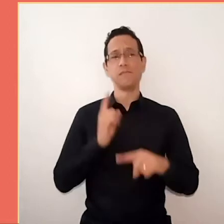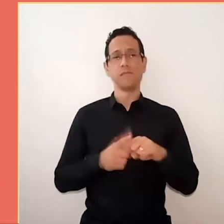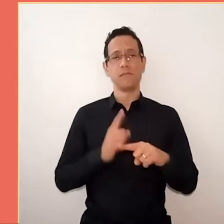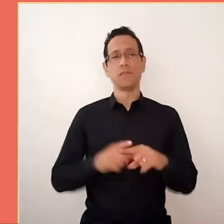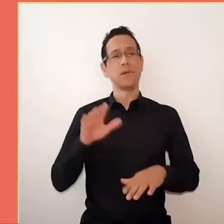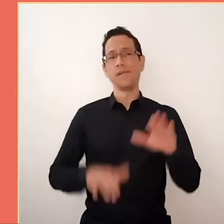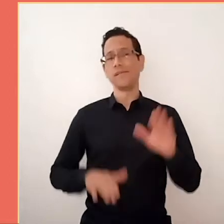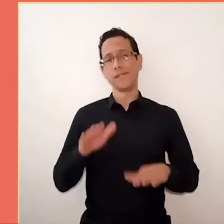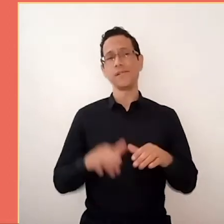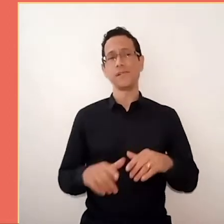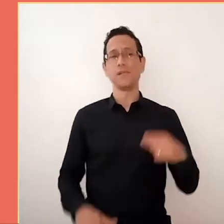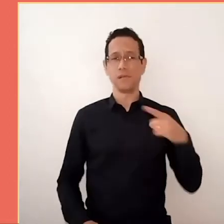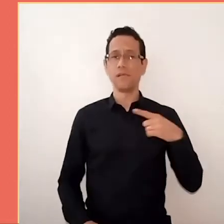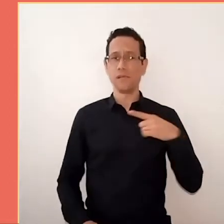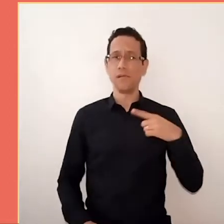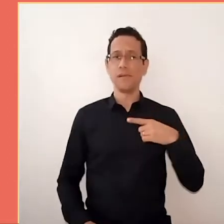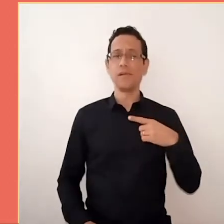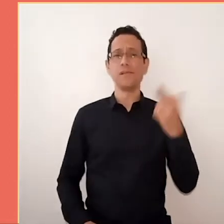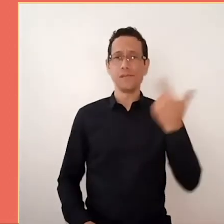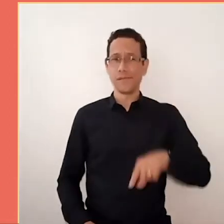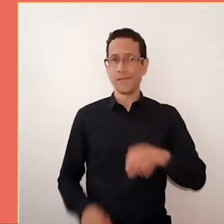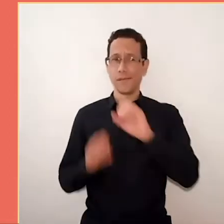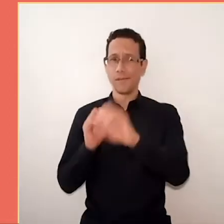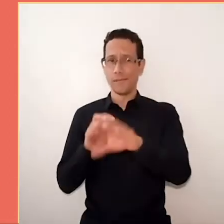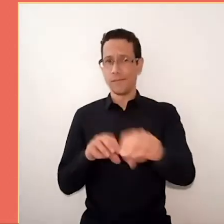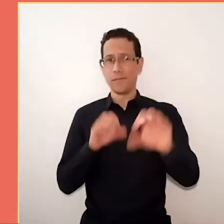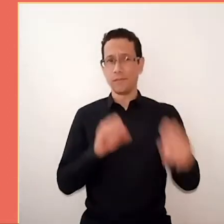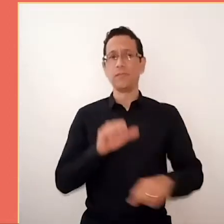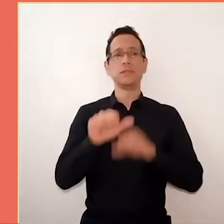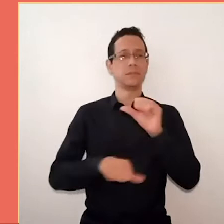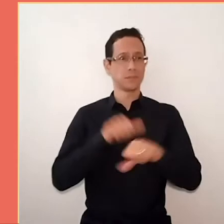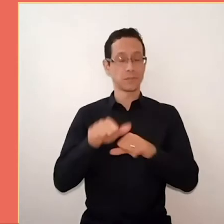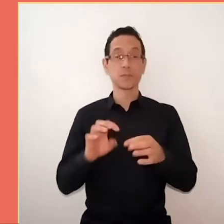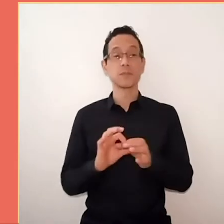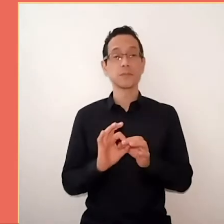e de novo pegando essa ideia da educação libertadora, ela pode ser